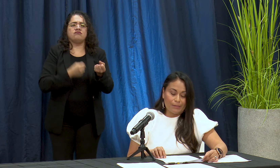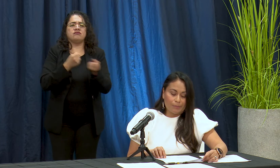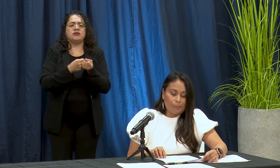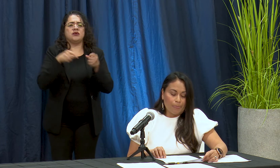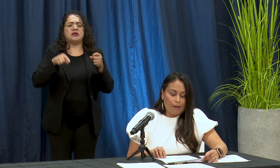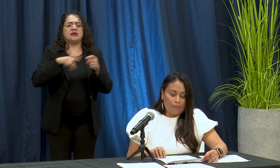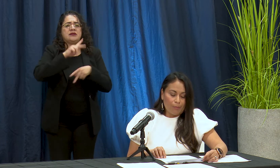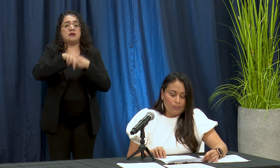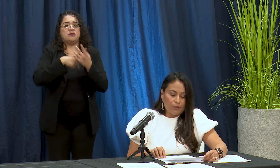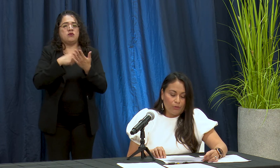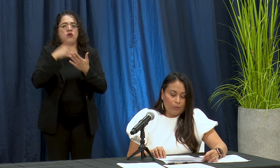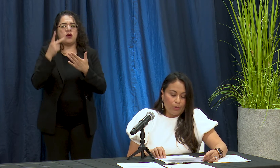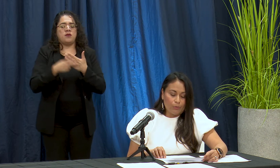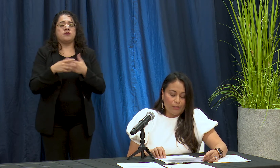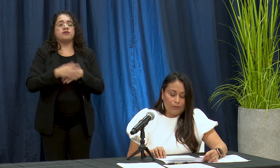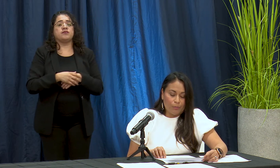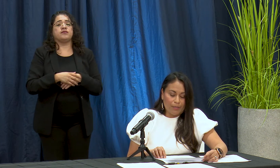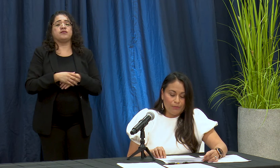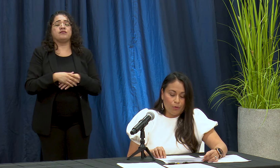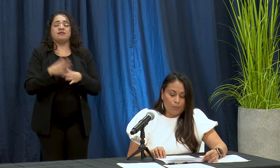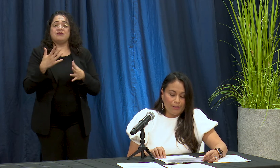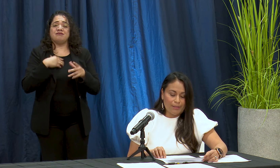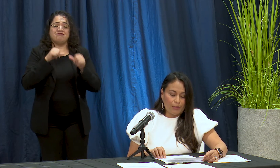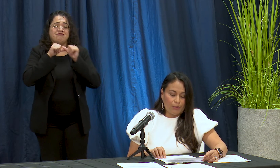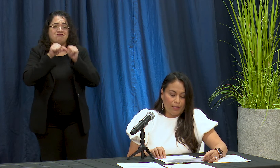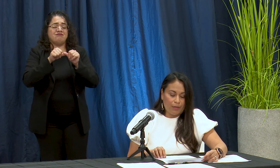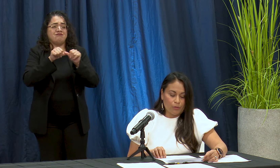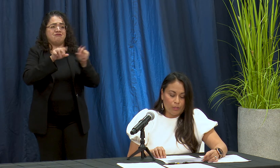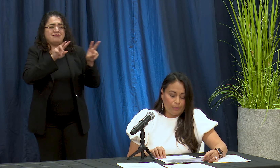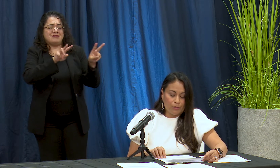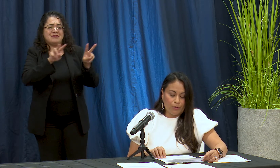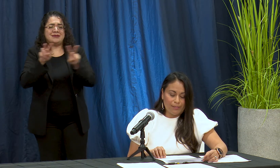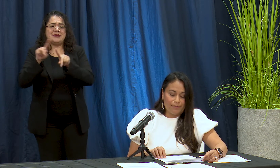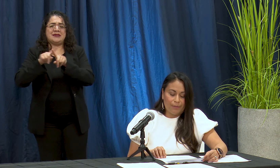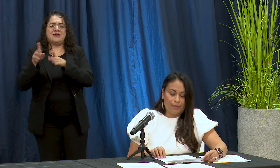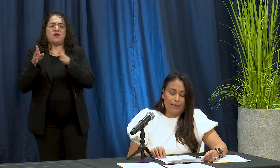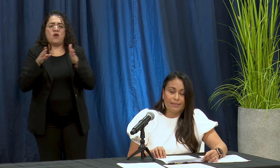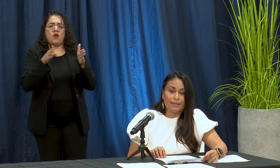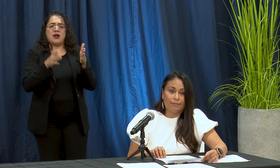vamos a continuar buscando mess formas de ayudar a los personas de familias de